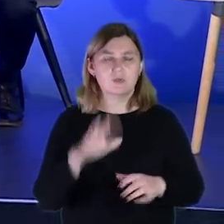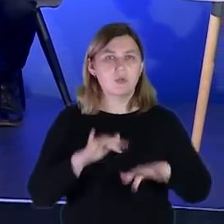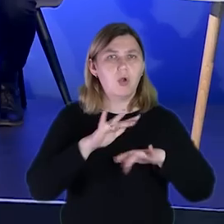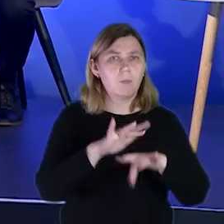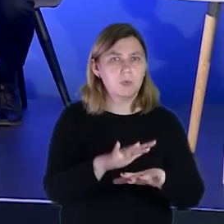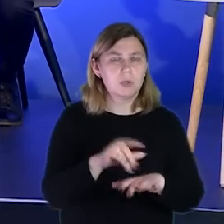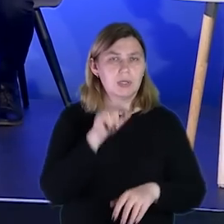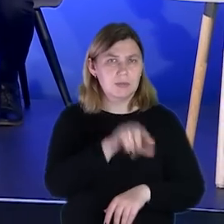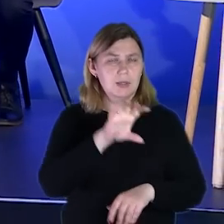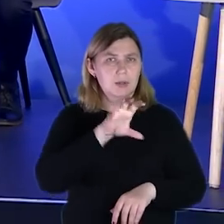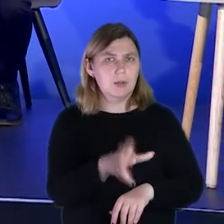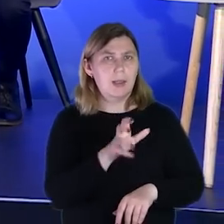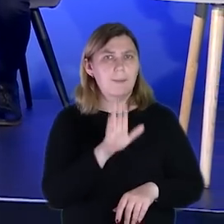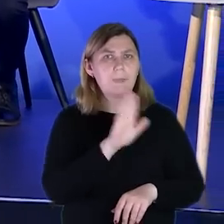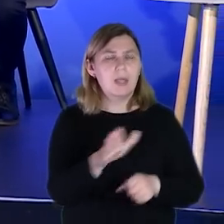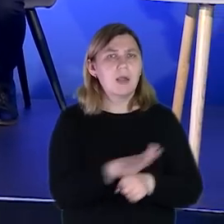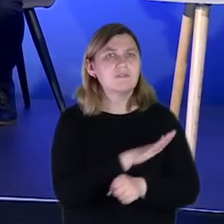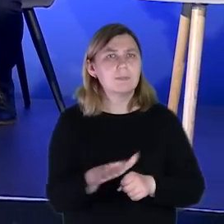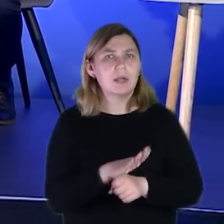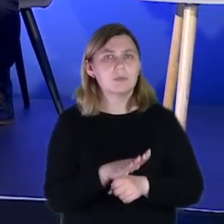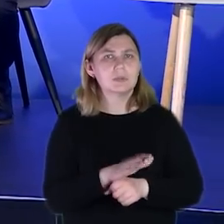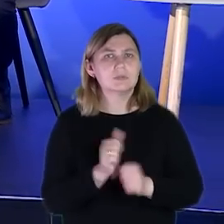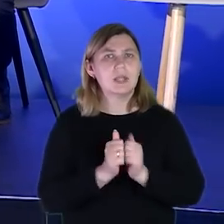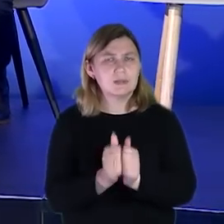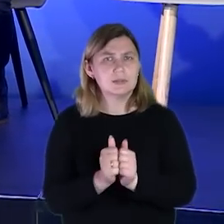i ten Bastion miał spełnić rolę takiego